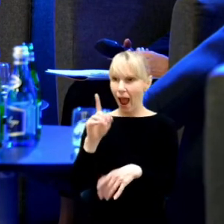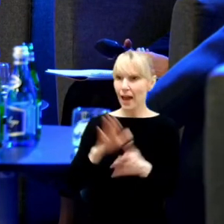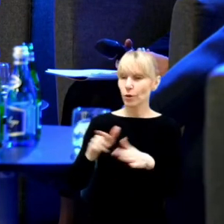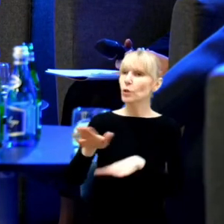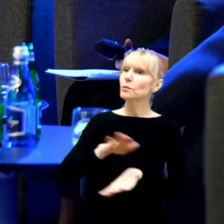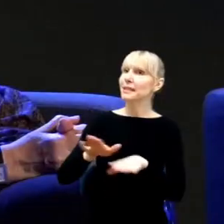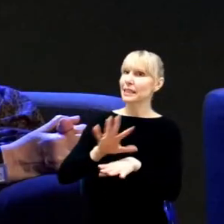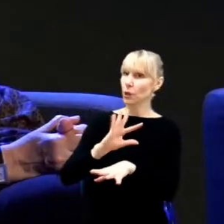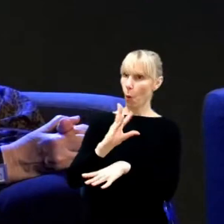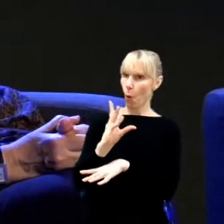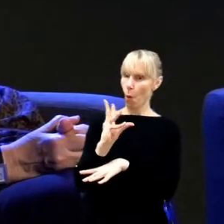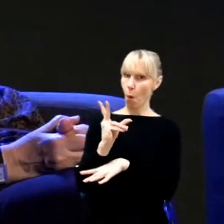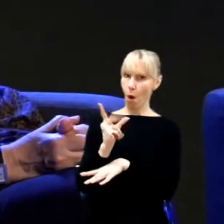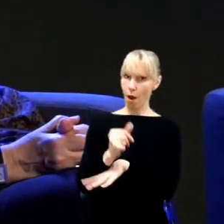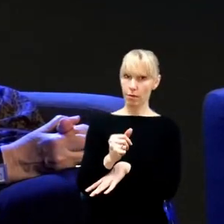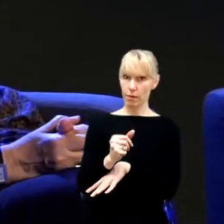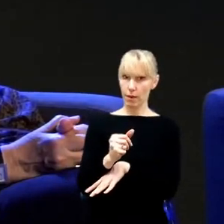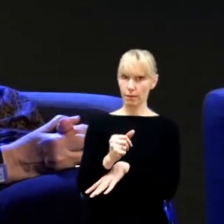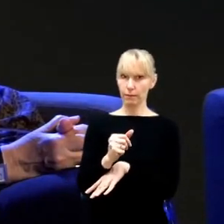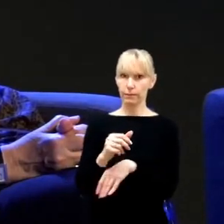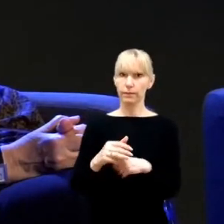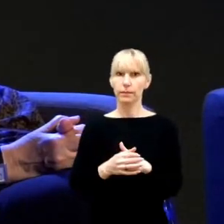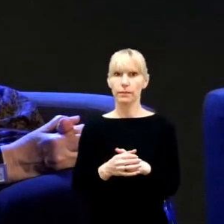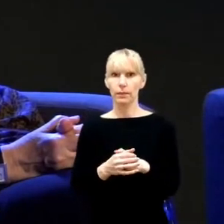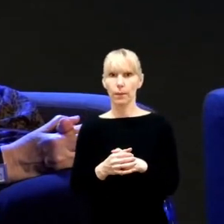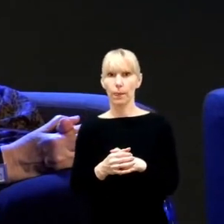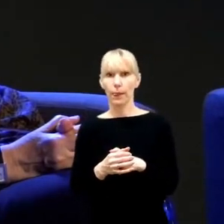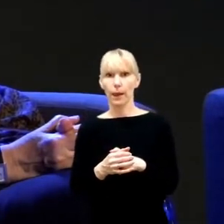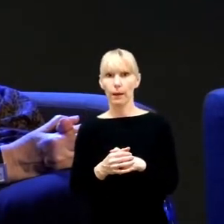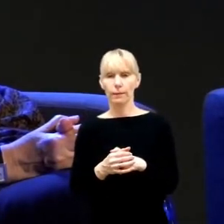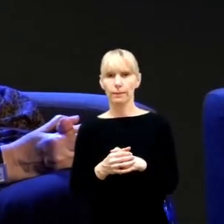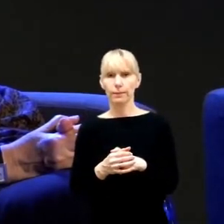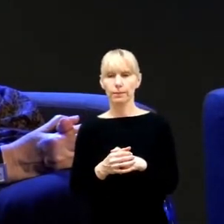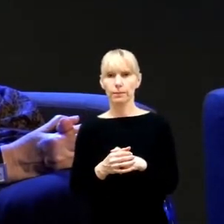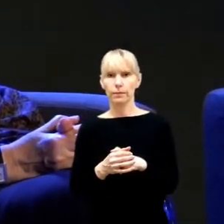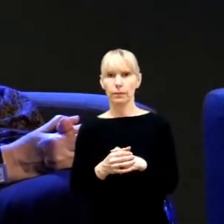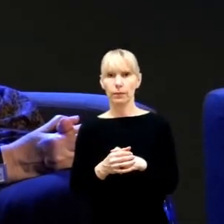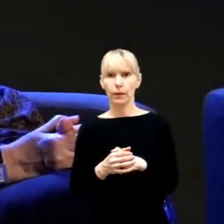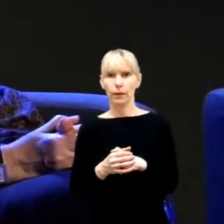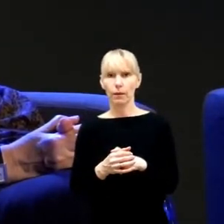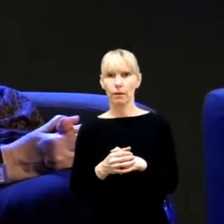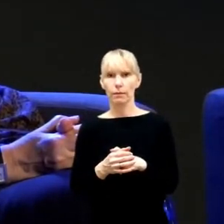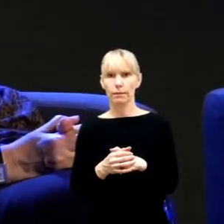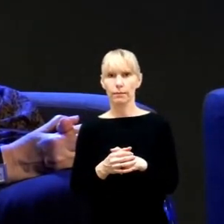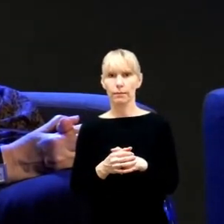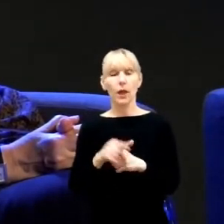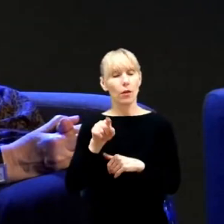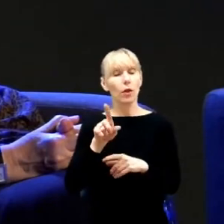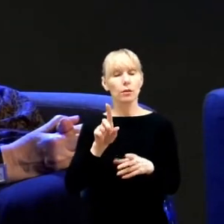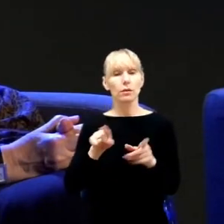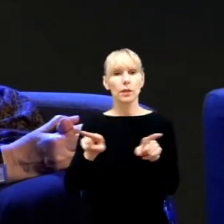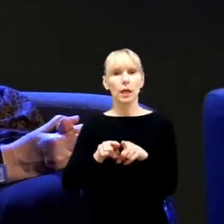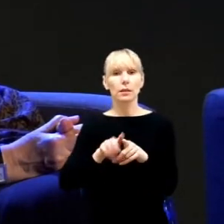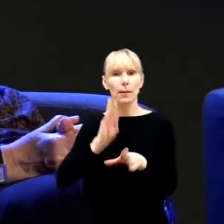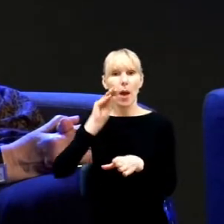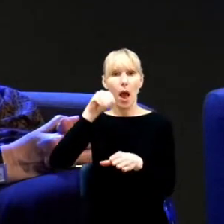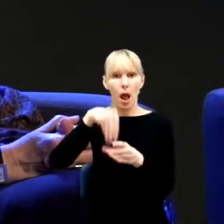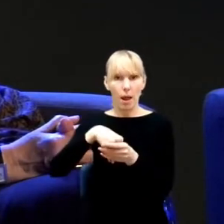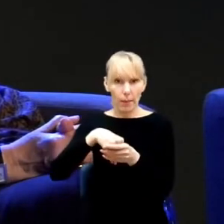Tak, cokolwiek to znaczy, mamy różne poczucia estetyki, ale to jest także element… to są elementy tej samorealizacji.